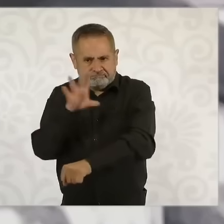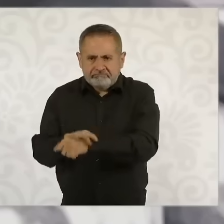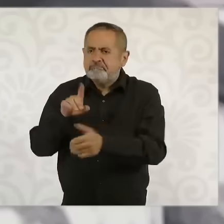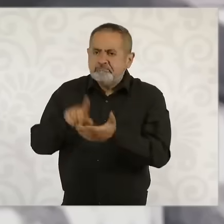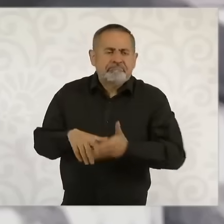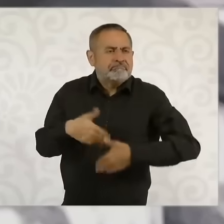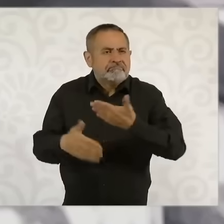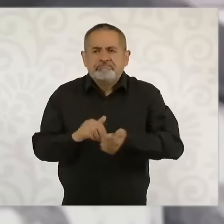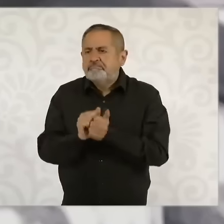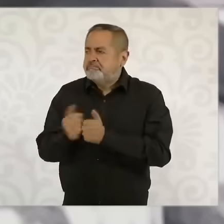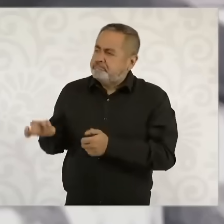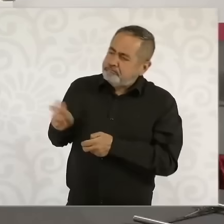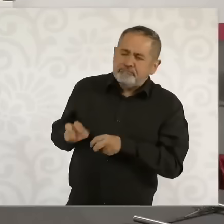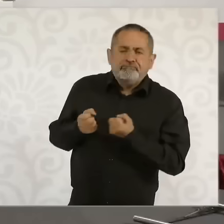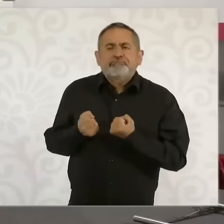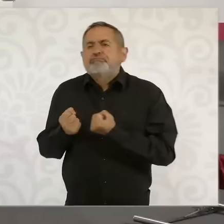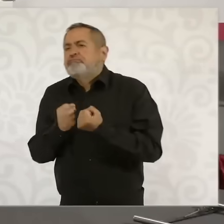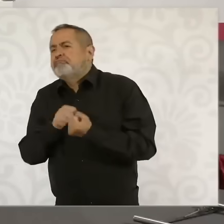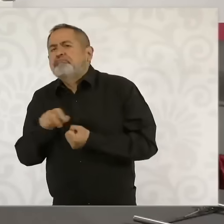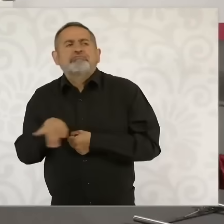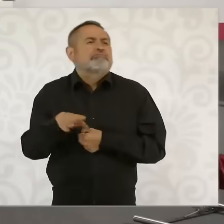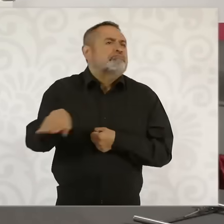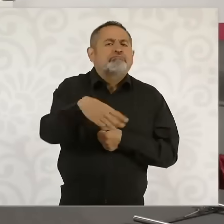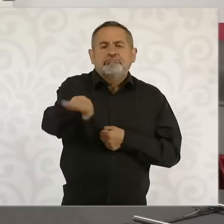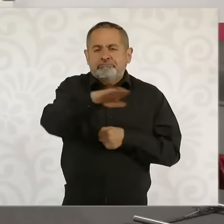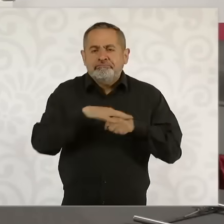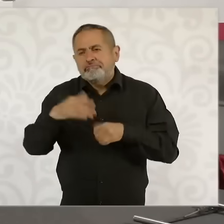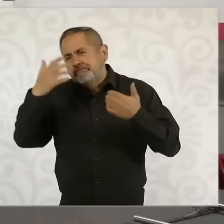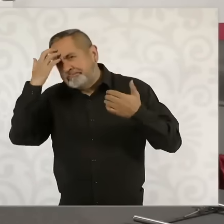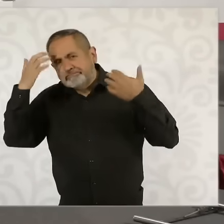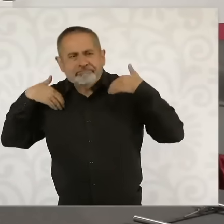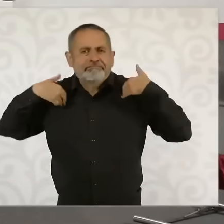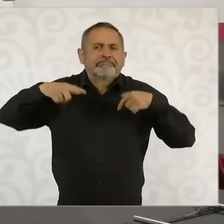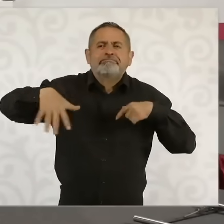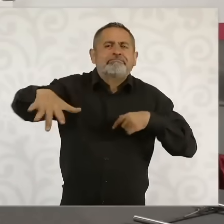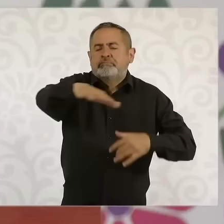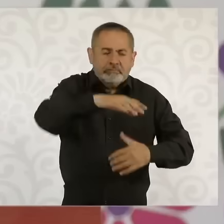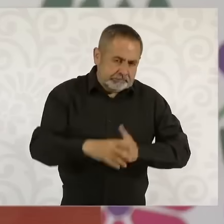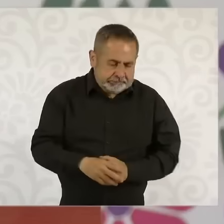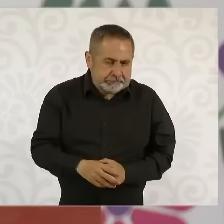nuestros huéspedes y a los que usuarios de los parques. También tenemos recorridos en la zona